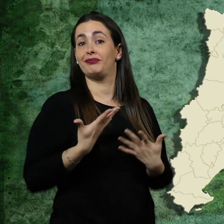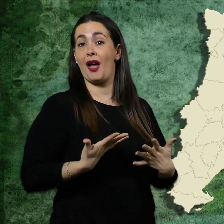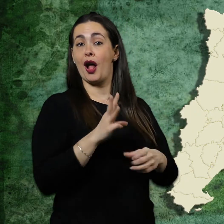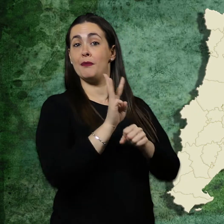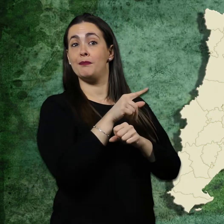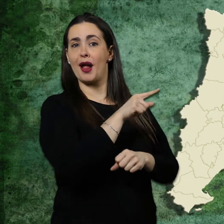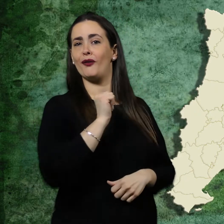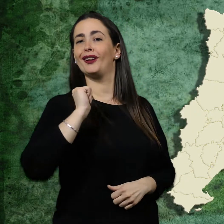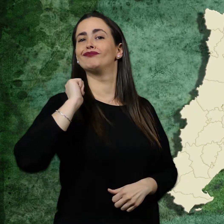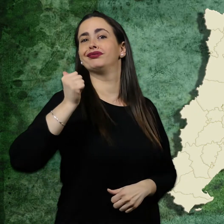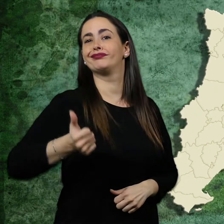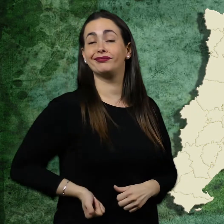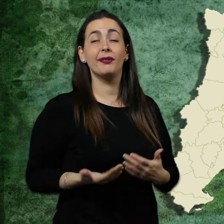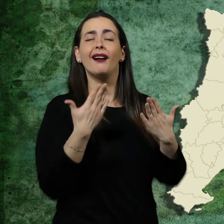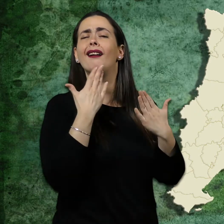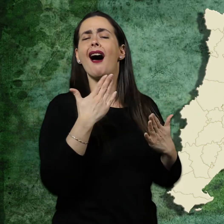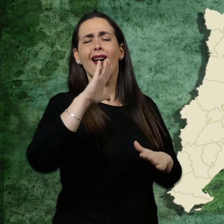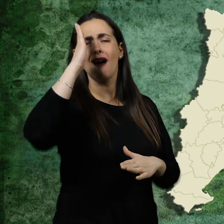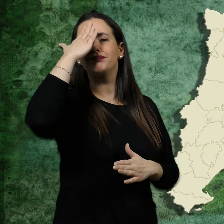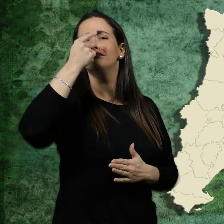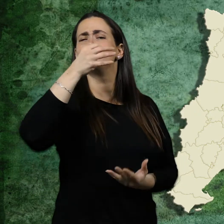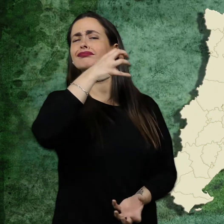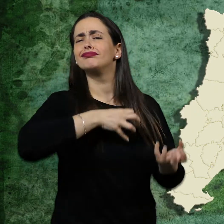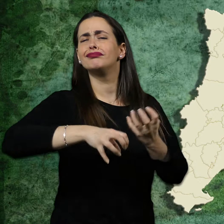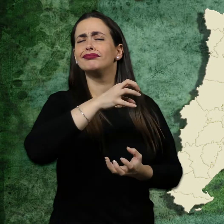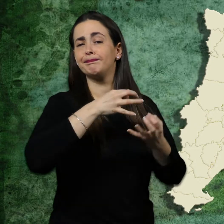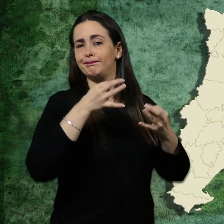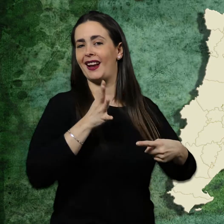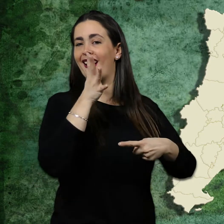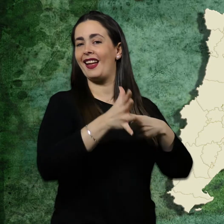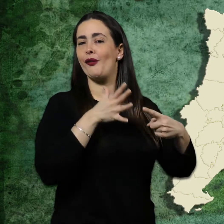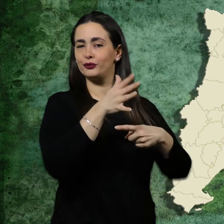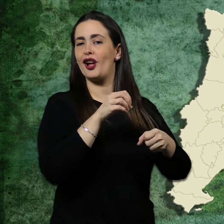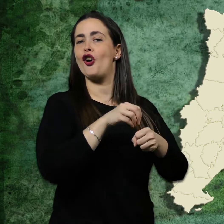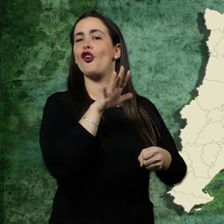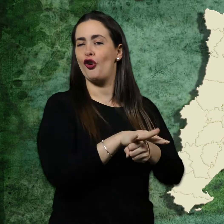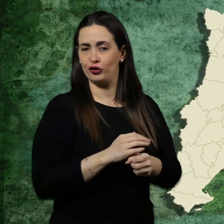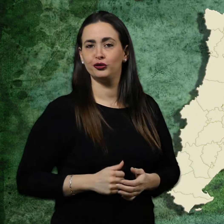I és que una de les principals fonts de riquesa de Palafrugell era la indústria surera,